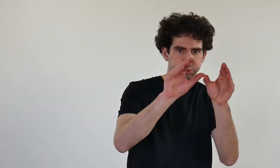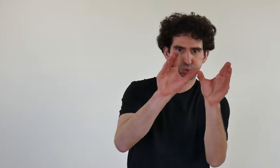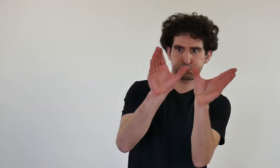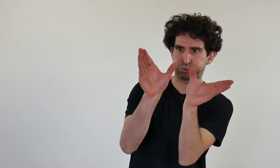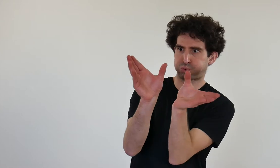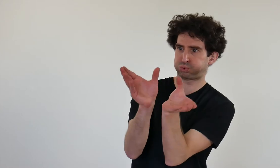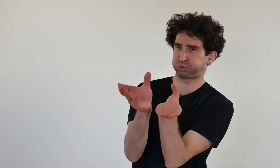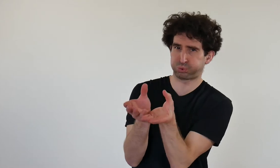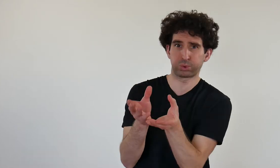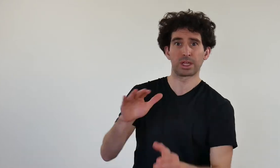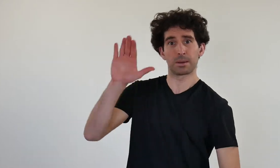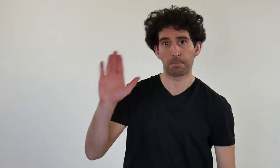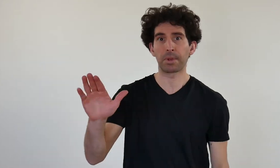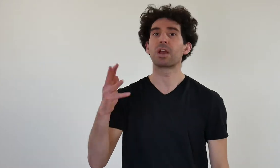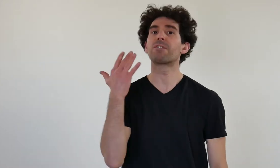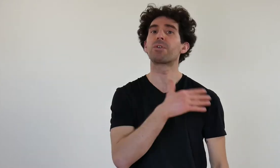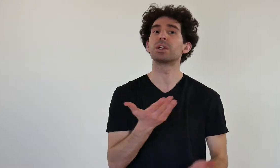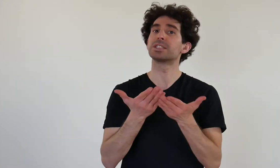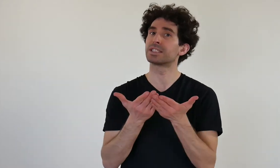Cette évolution de la paroi caractérise les fruits simples.